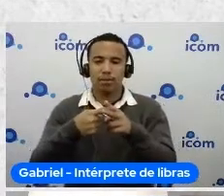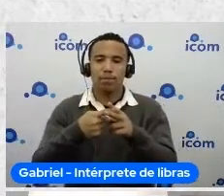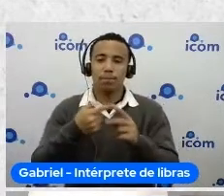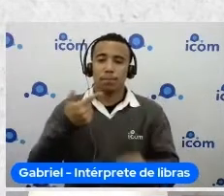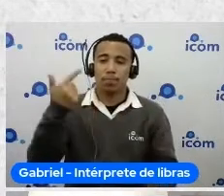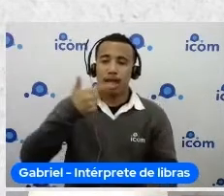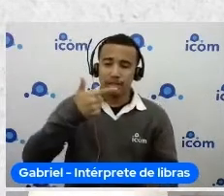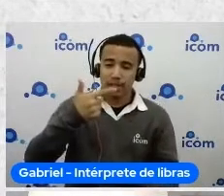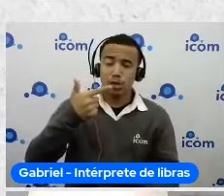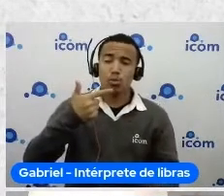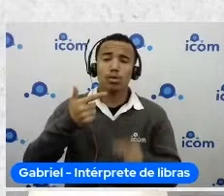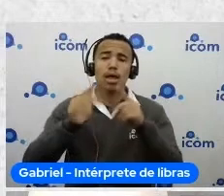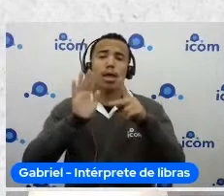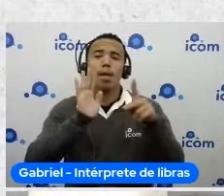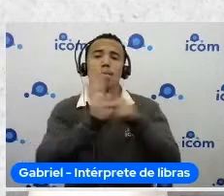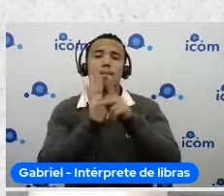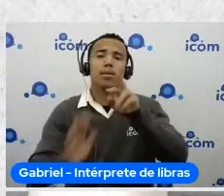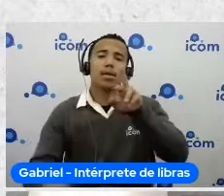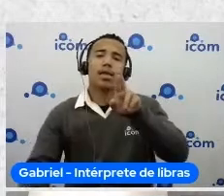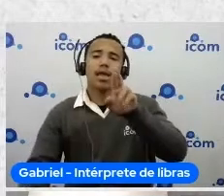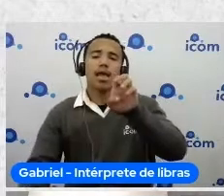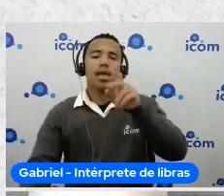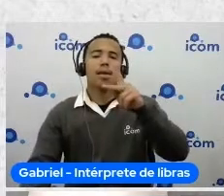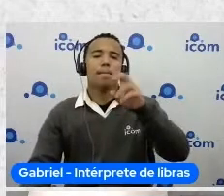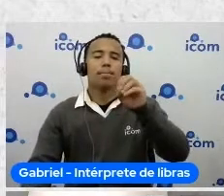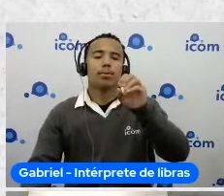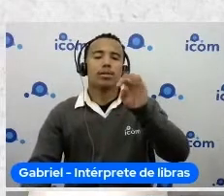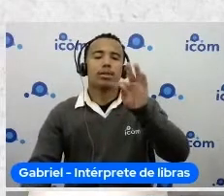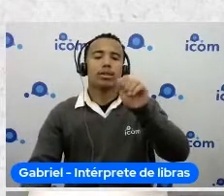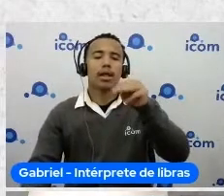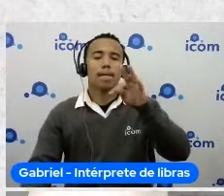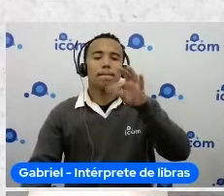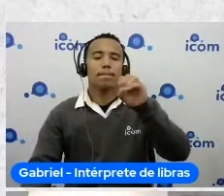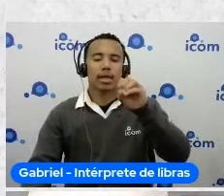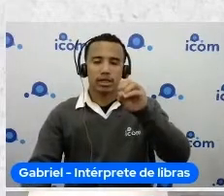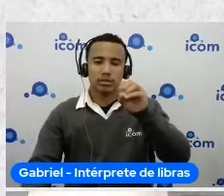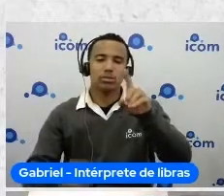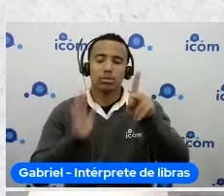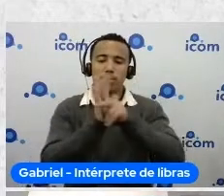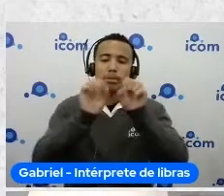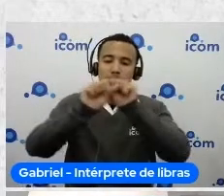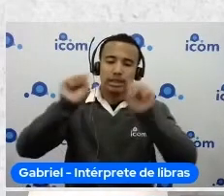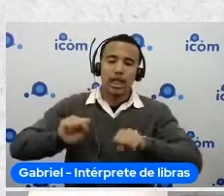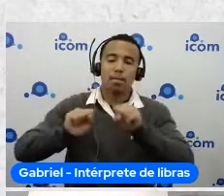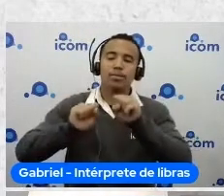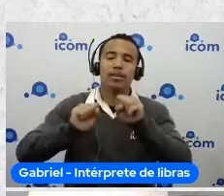o repetenciamento de rolamentos, no gráfico de tendência do sistema de vibração, podemos